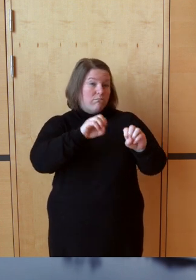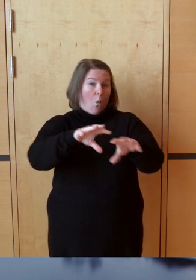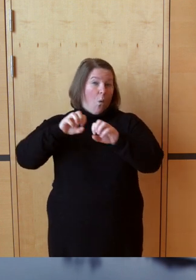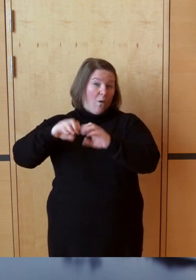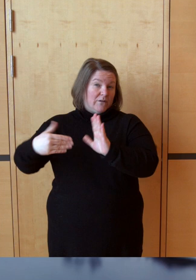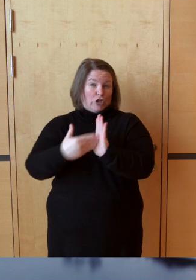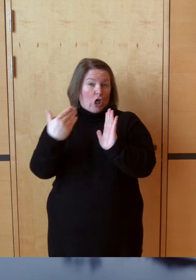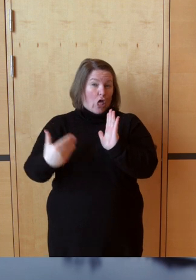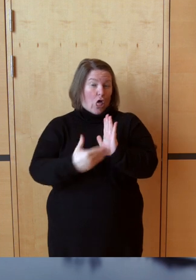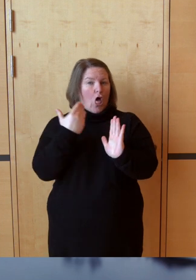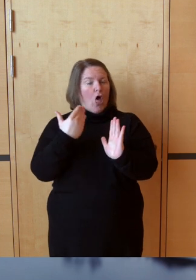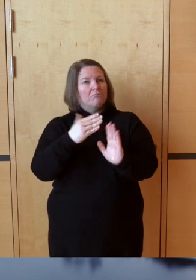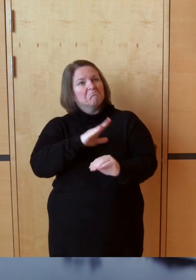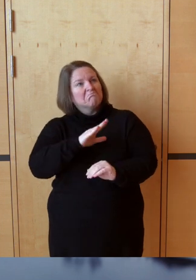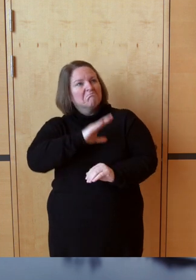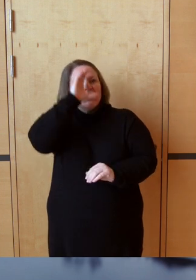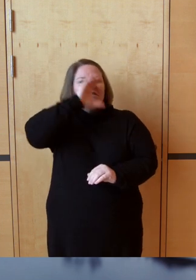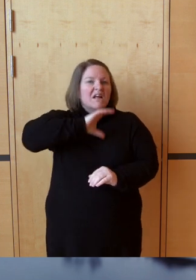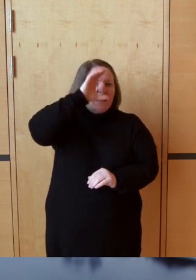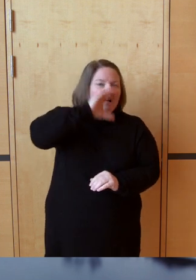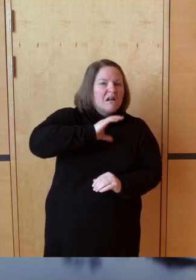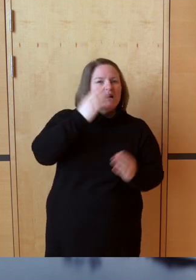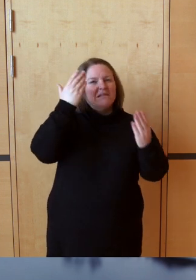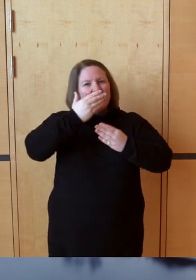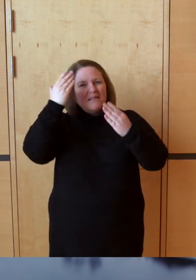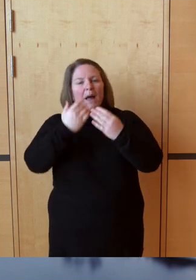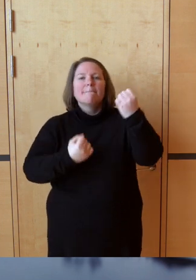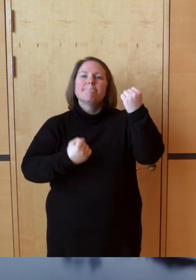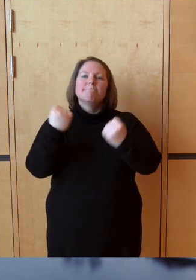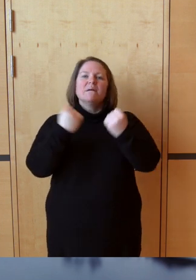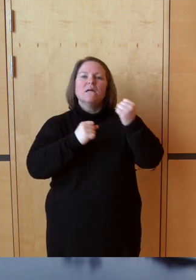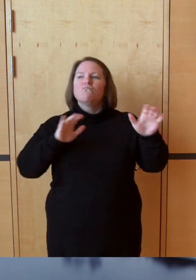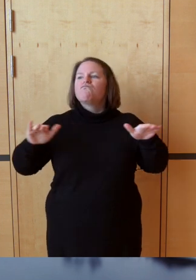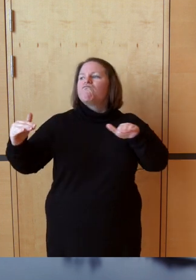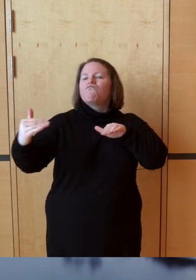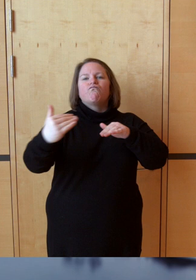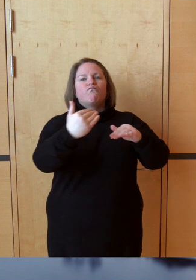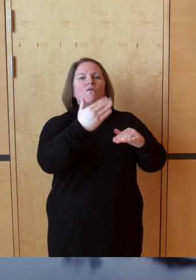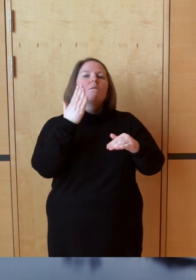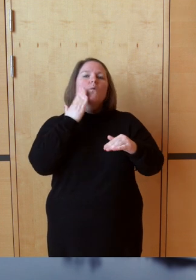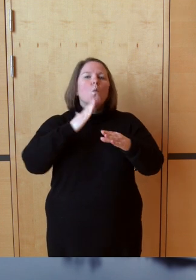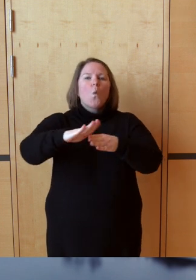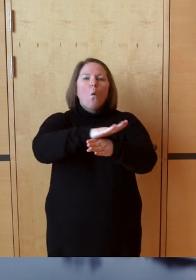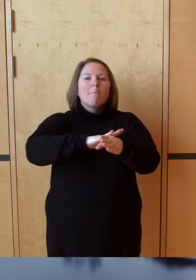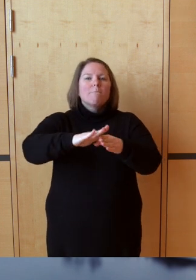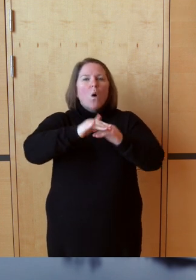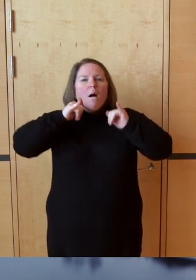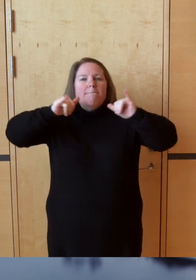Förekommer på kvällarna och på nätterna är det kör runt bilar Bostadsområden med väldigt väldigt hög